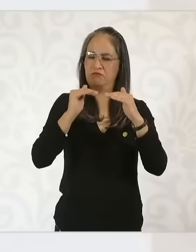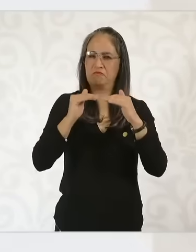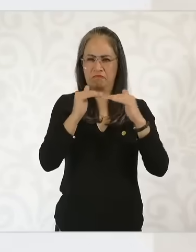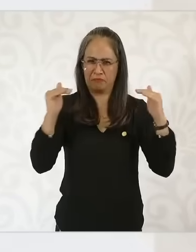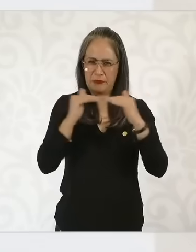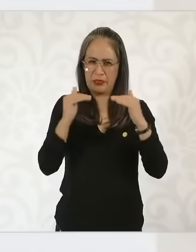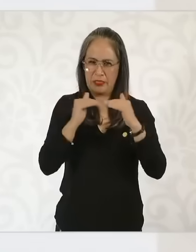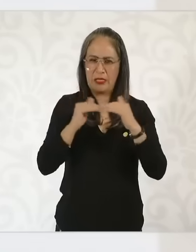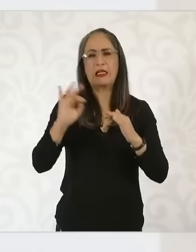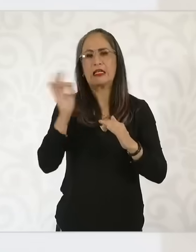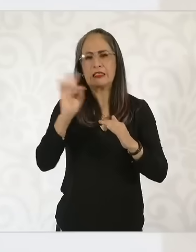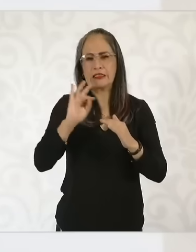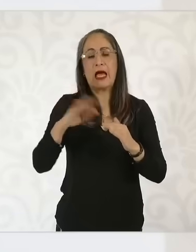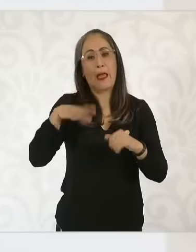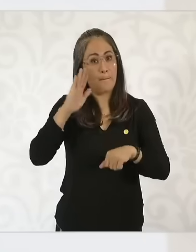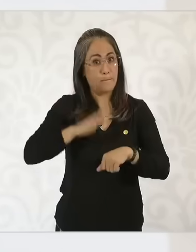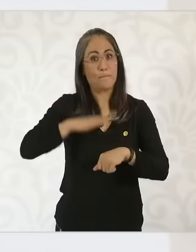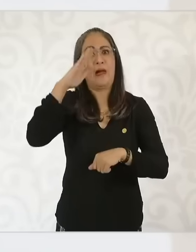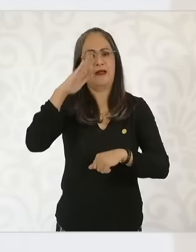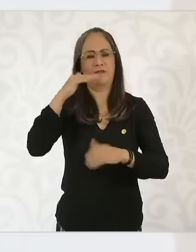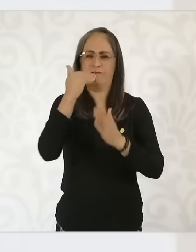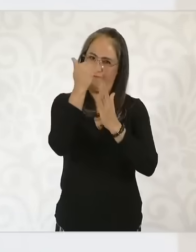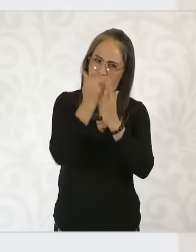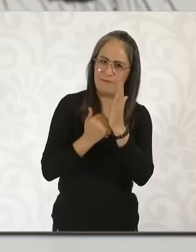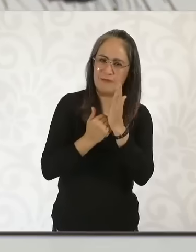va a implicar una reducción aún mayor de la pobreza, pero hay que esperar la publicación